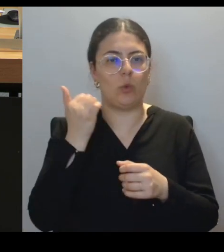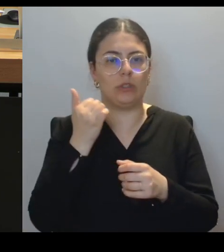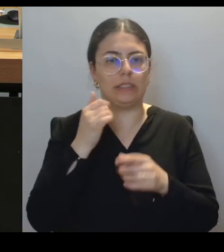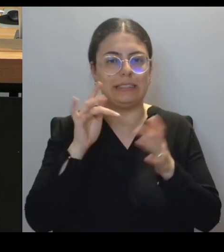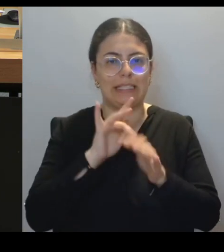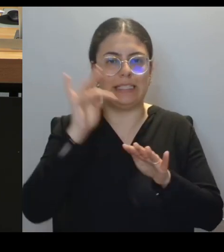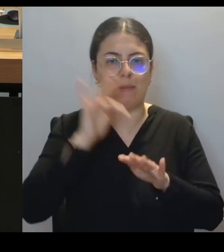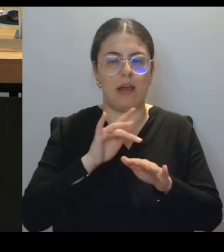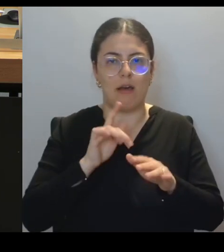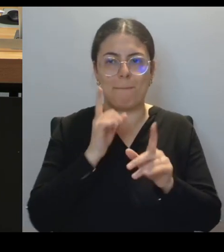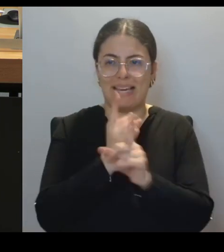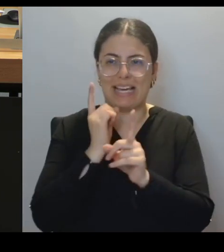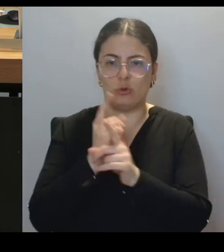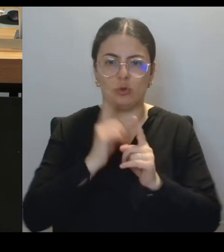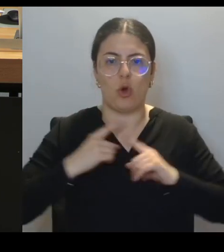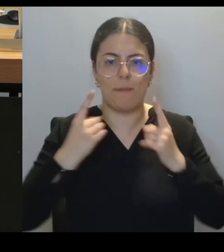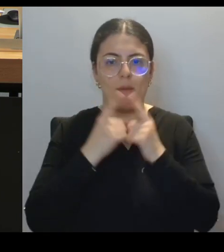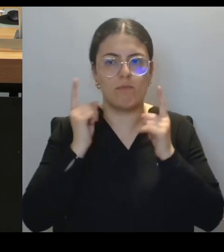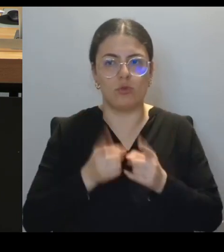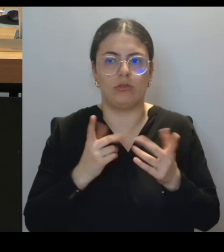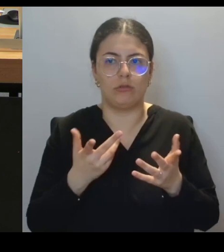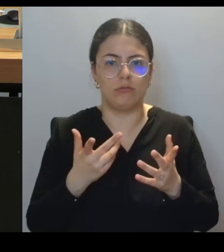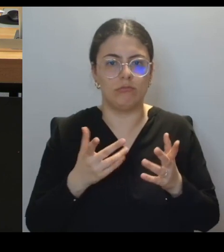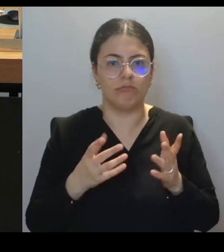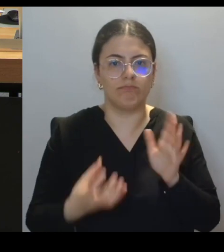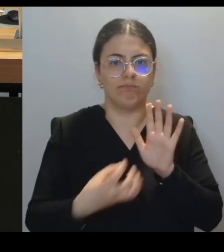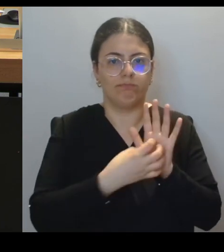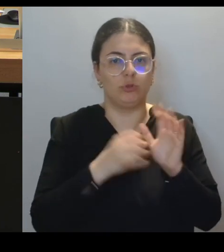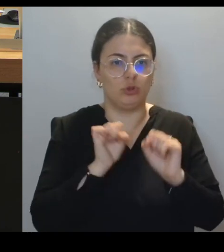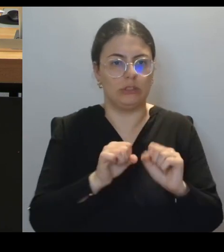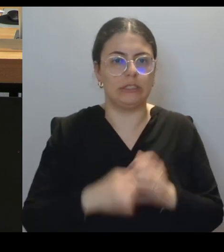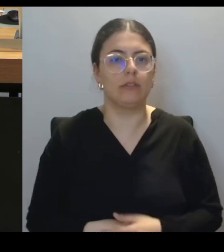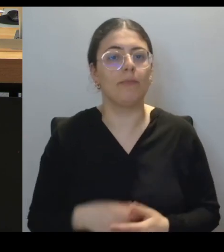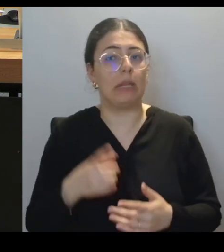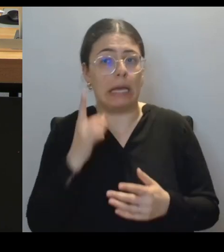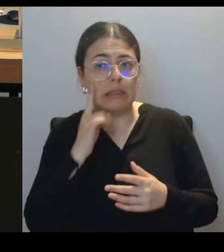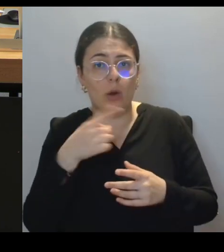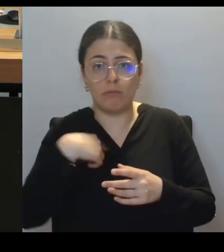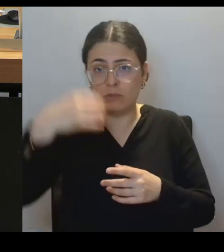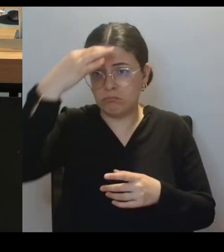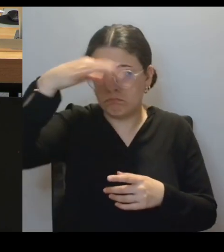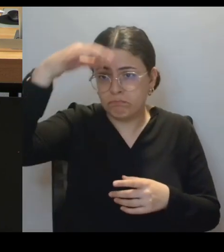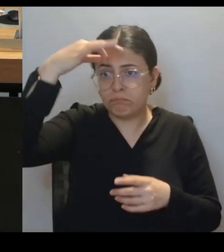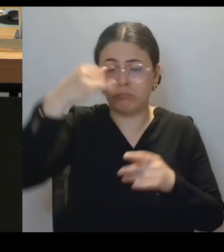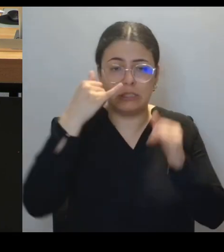Wir scheinen uns alle einig zu sein. Und es ist ja nicht so üblich einen persönlichen Wunsch zu äußern. Aber da Frau Präsidentin mir heute